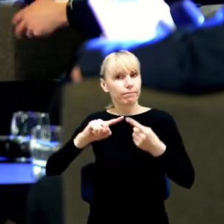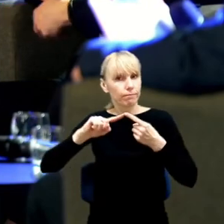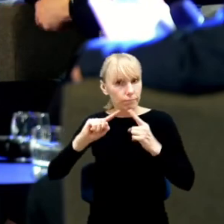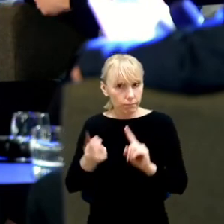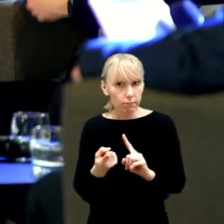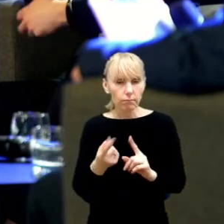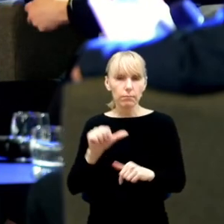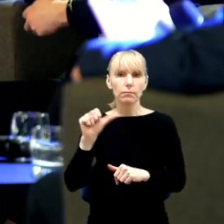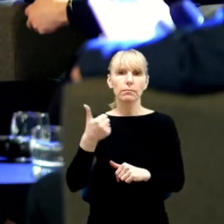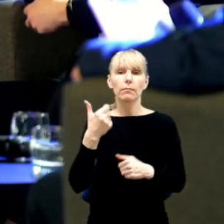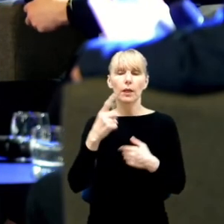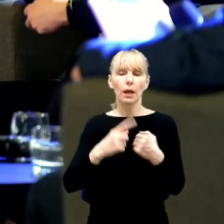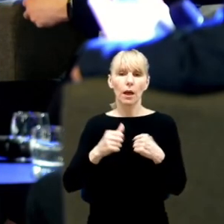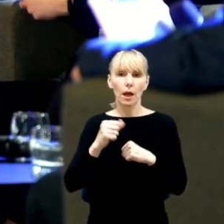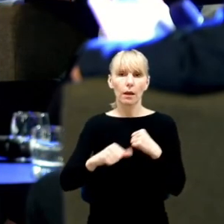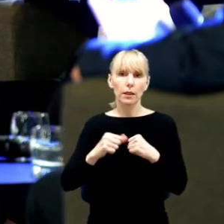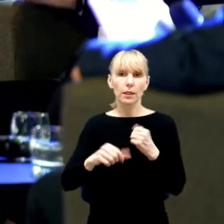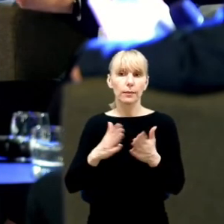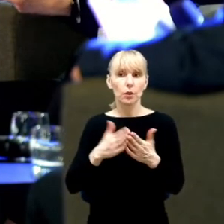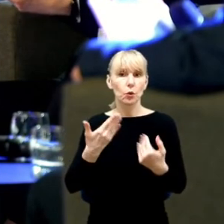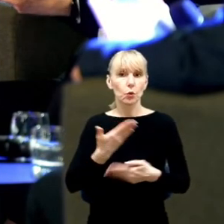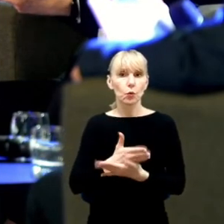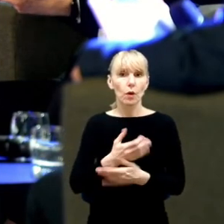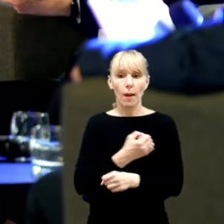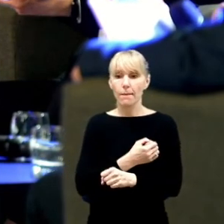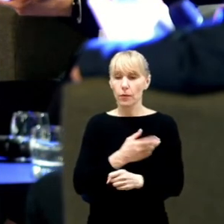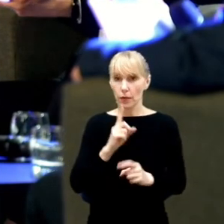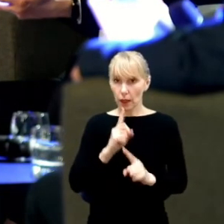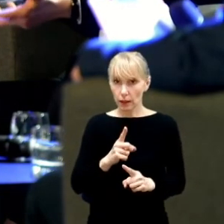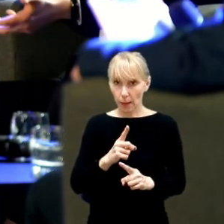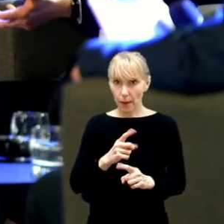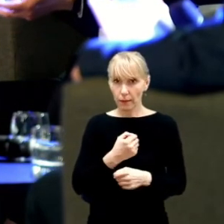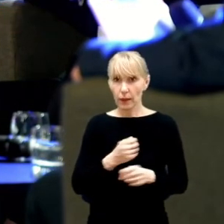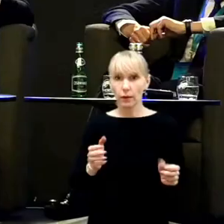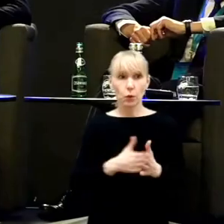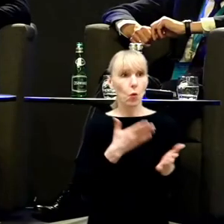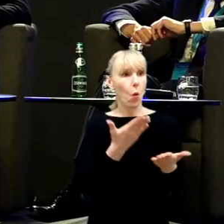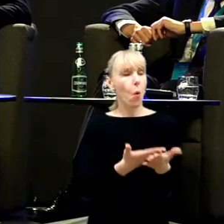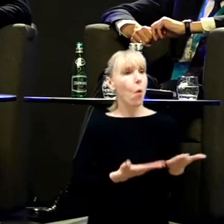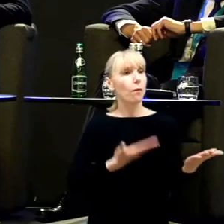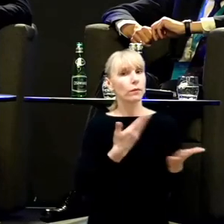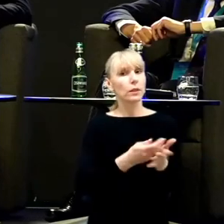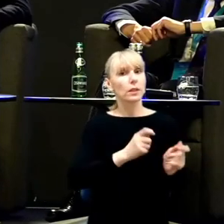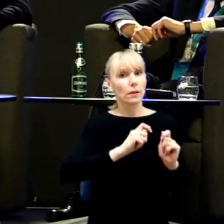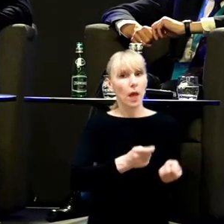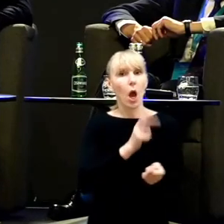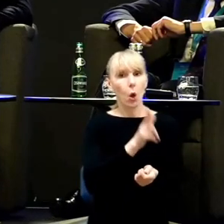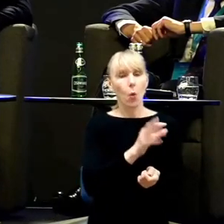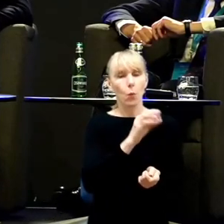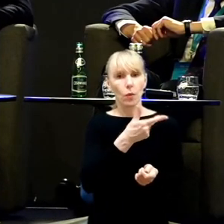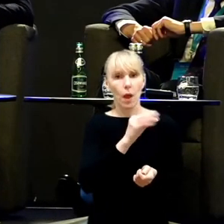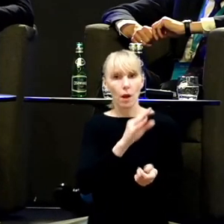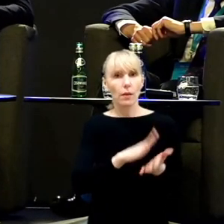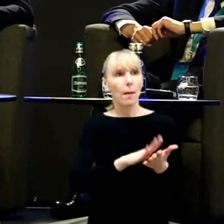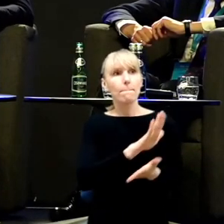i wnioski, które były składane na budownictwo komunalne, mają szansę uzyskać dofinansowanie z tych środków,